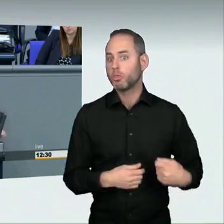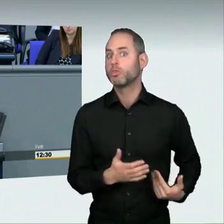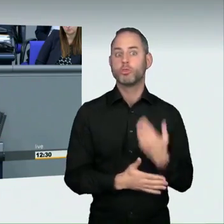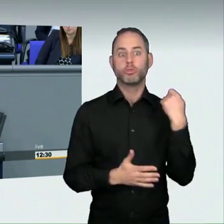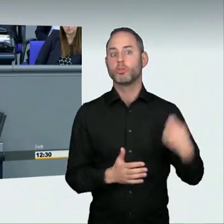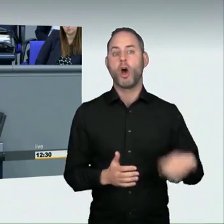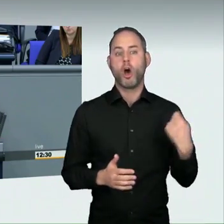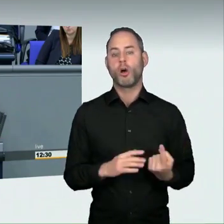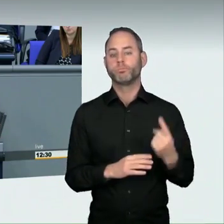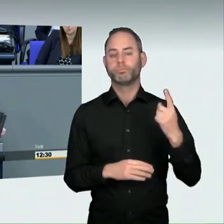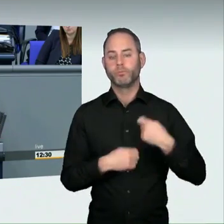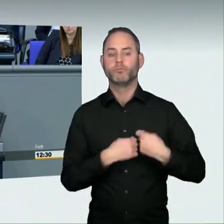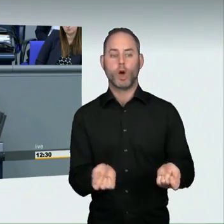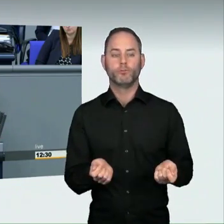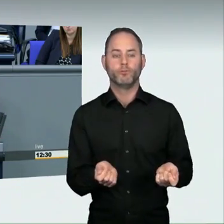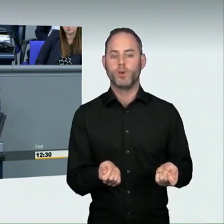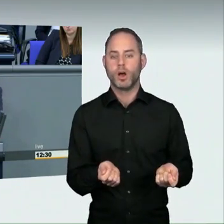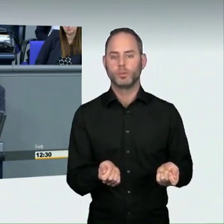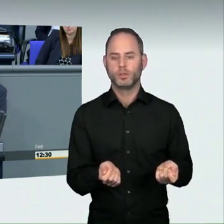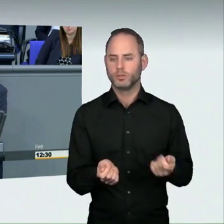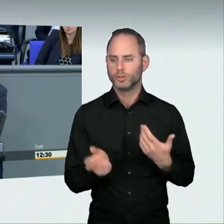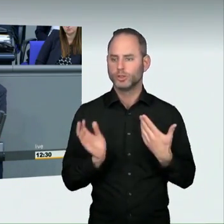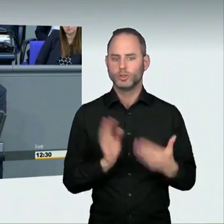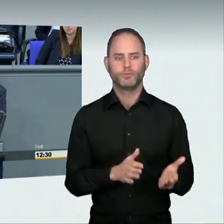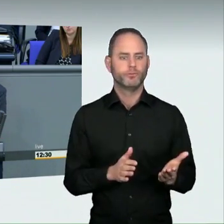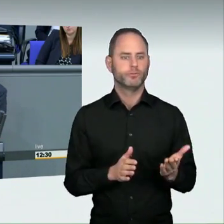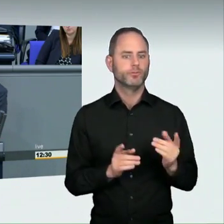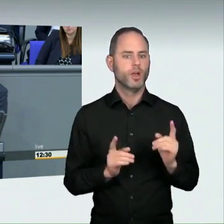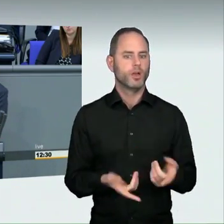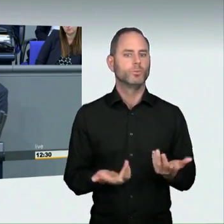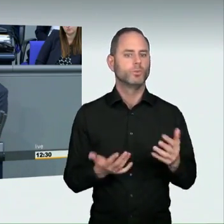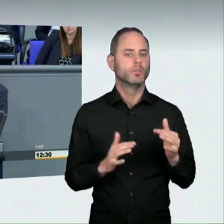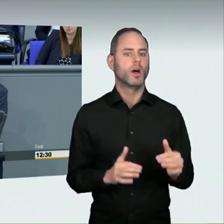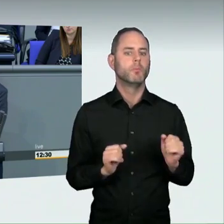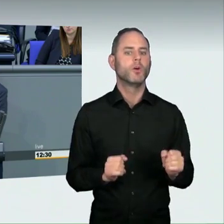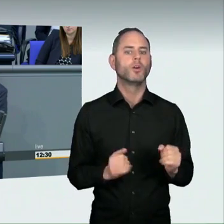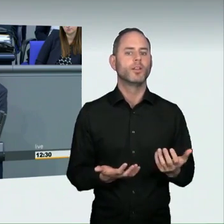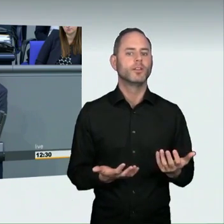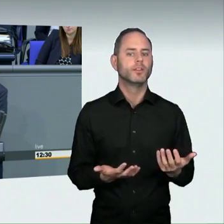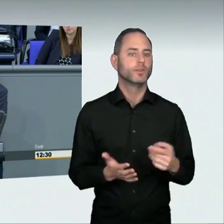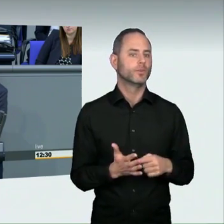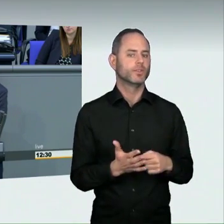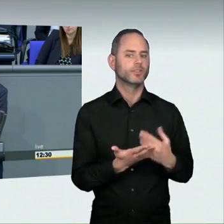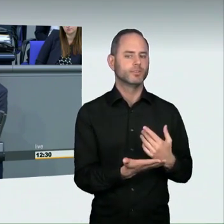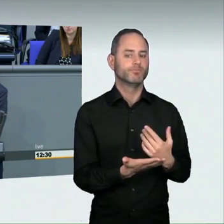vor allen Dingen städtische Wohnungsbaugesellschaften, Genossenschaften, kleine Vermieter und andere, und Leuten, die Häuser billig aufkaufen